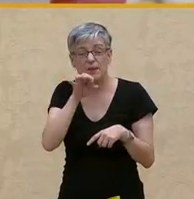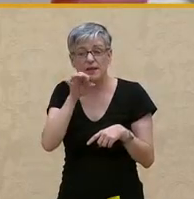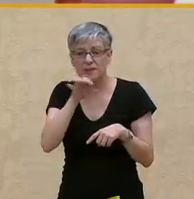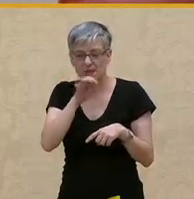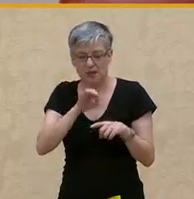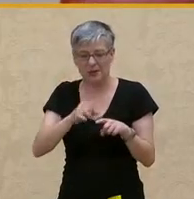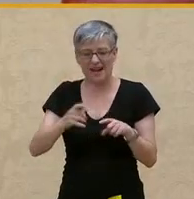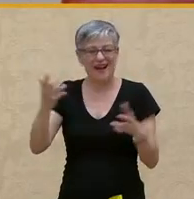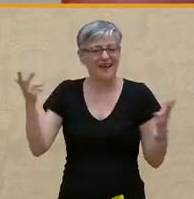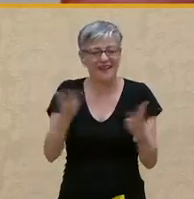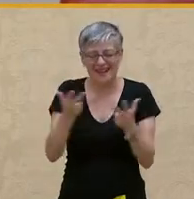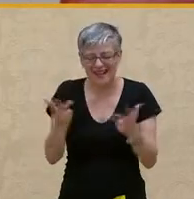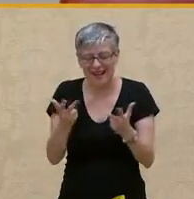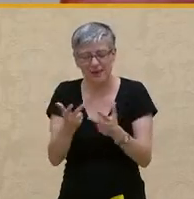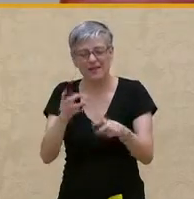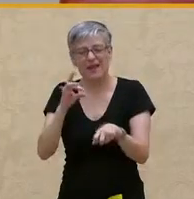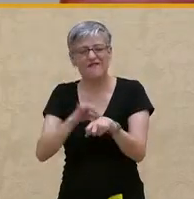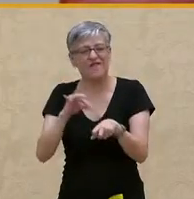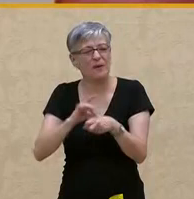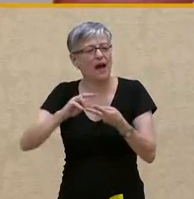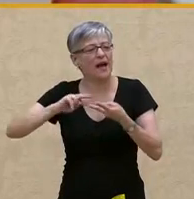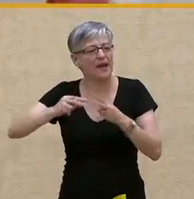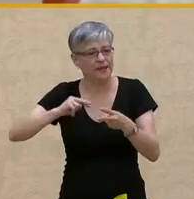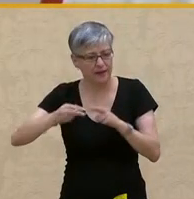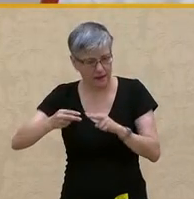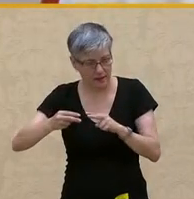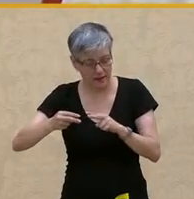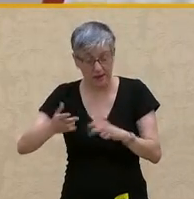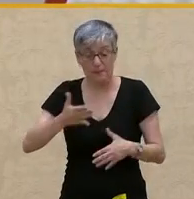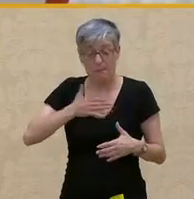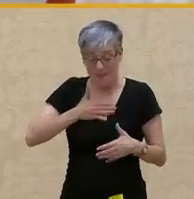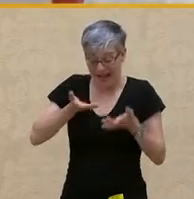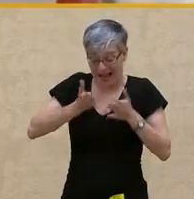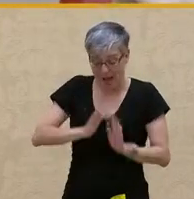minoritarias congénitas. Yo tengo un hijo con este síndrome que, aparte de sordociego,